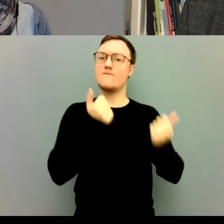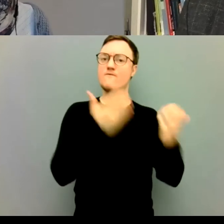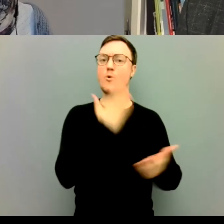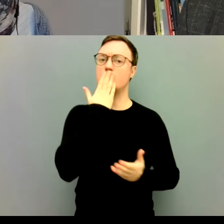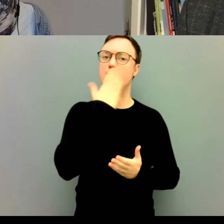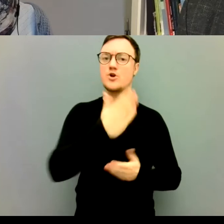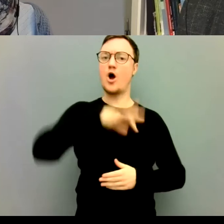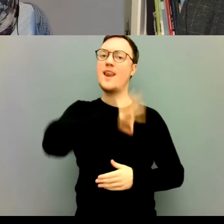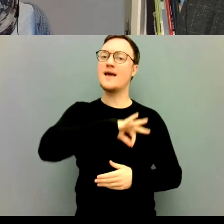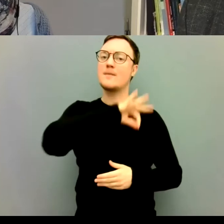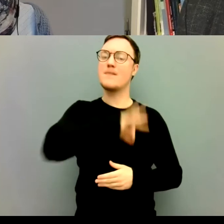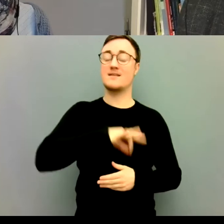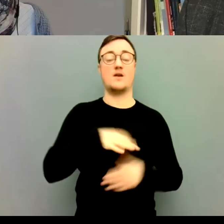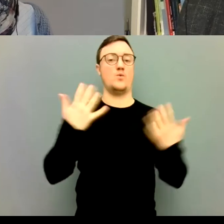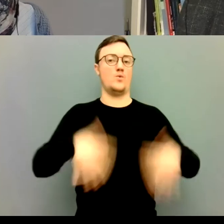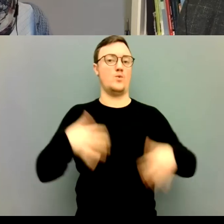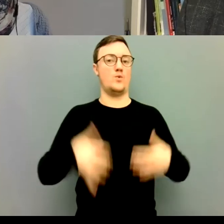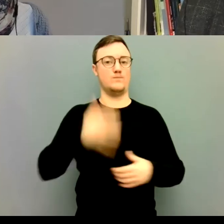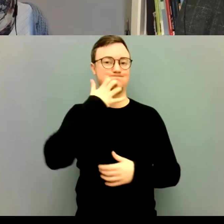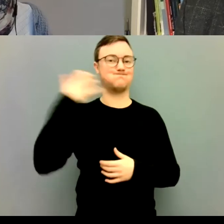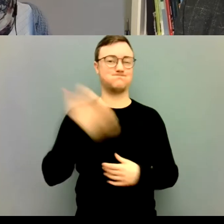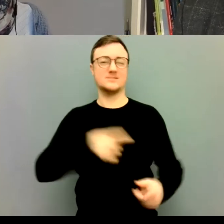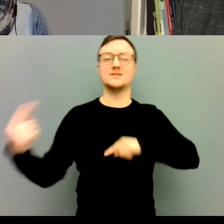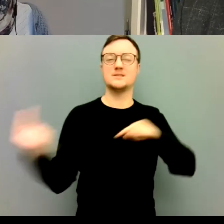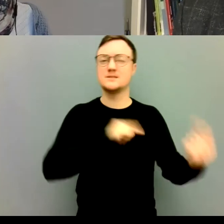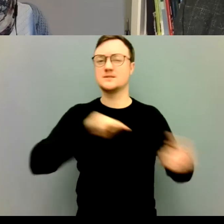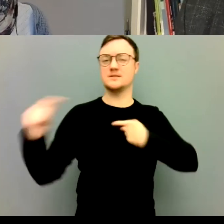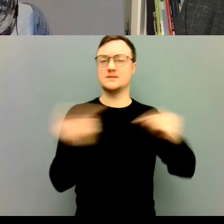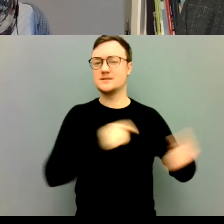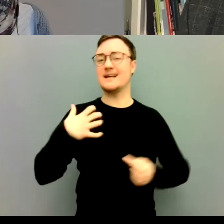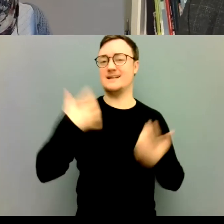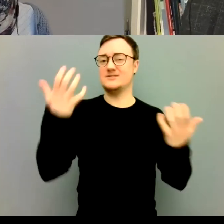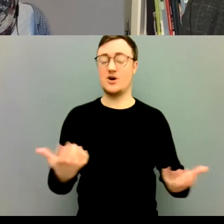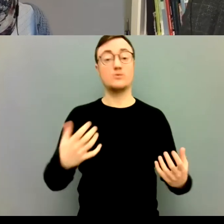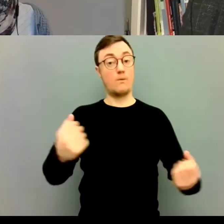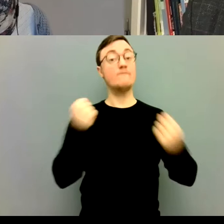otroligt effektiva läkemedlen - med en stor debatt i riksdagen.